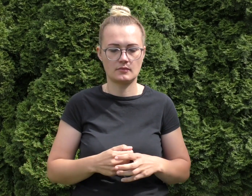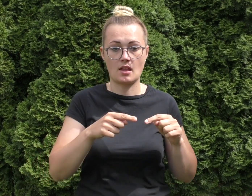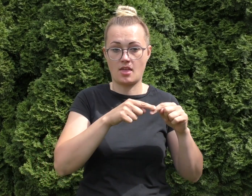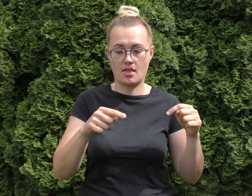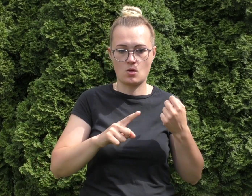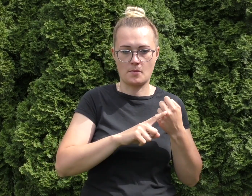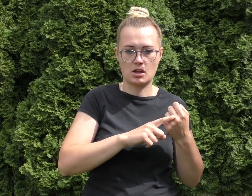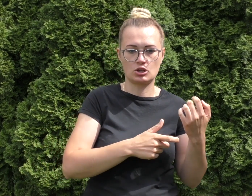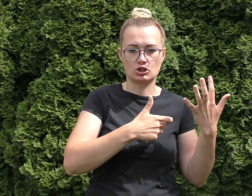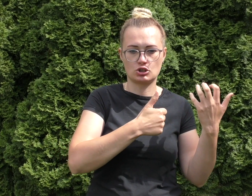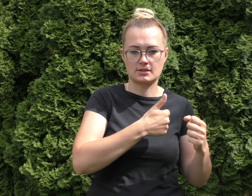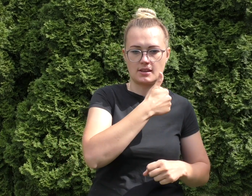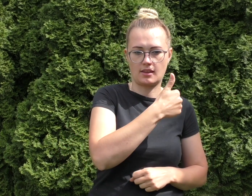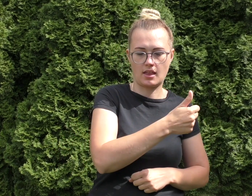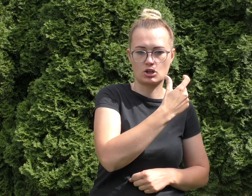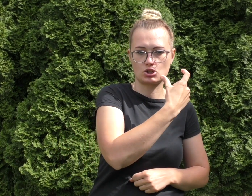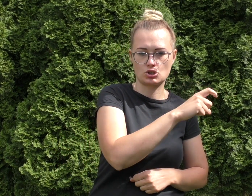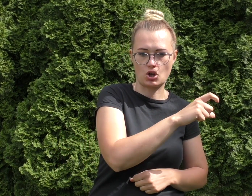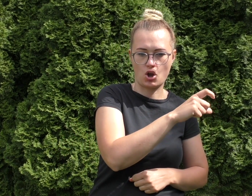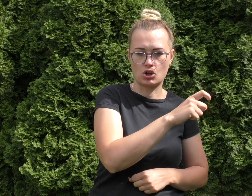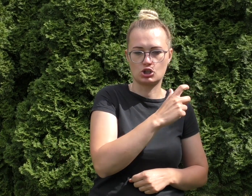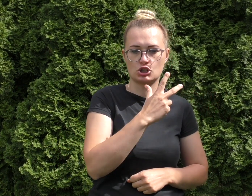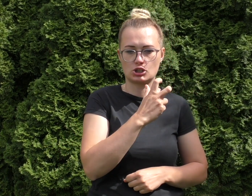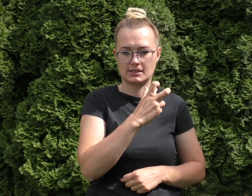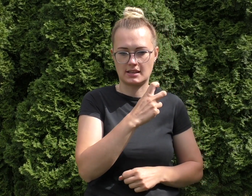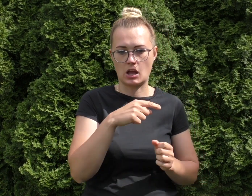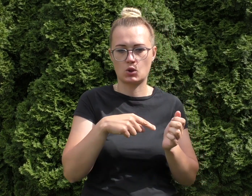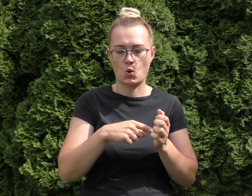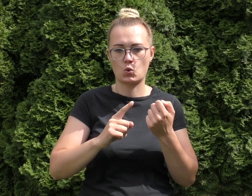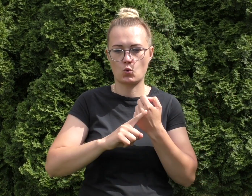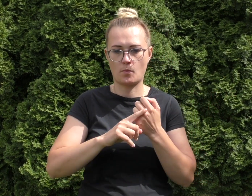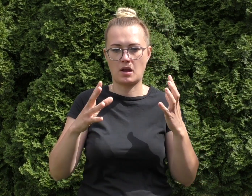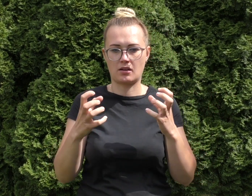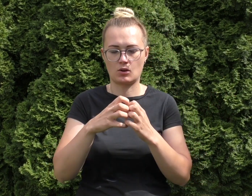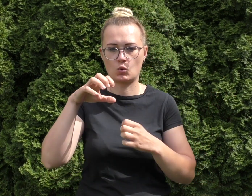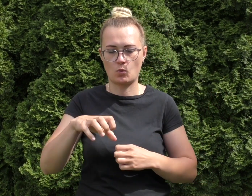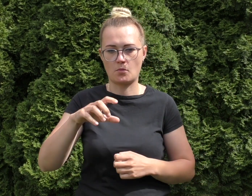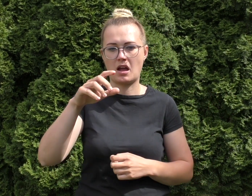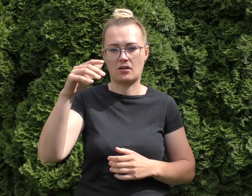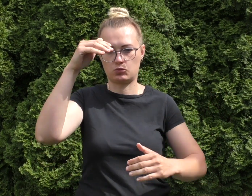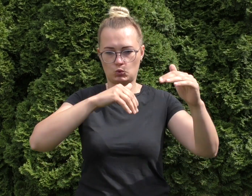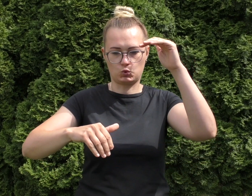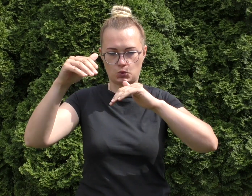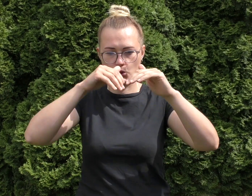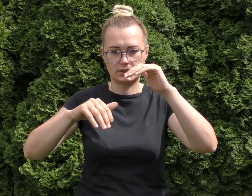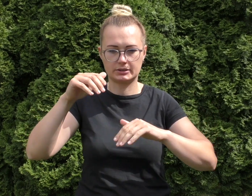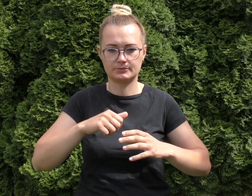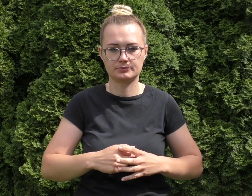601 100 300 – numer ratunkowy w górach